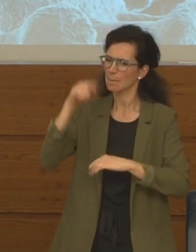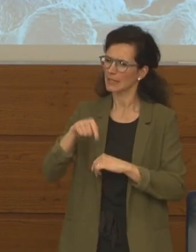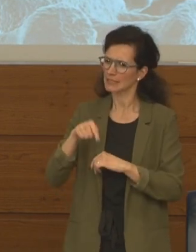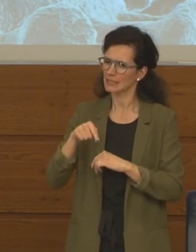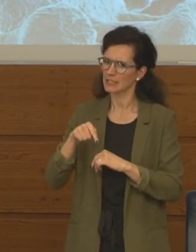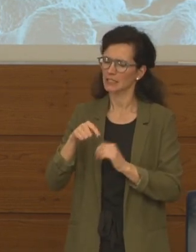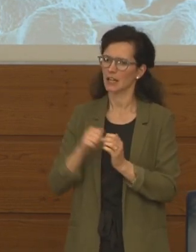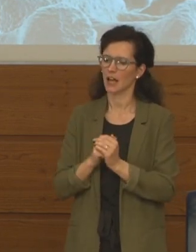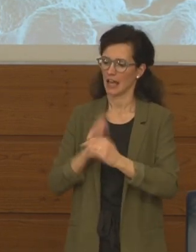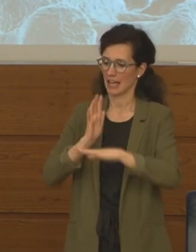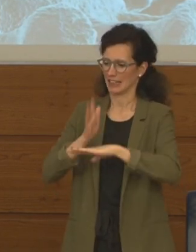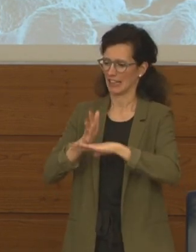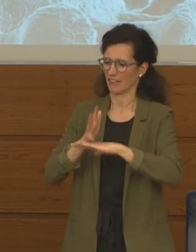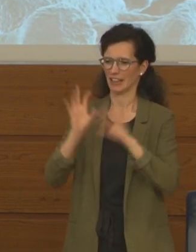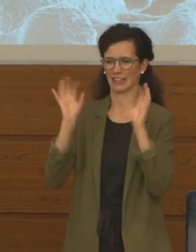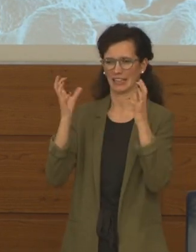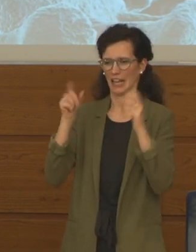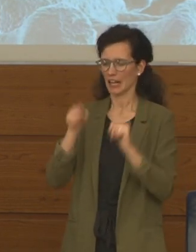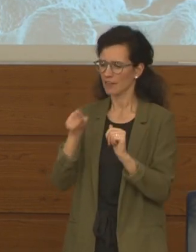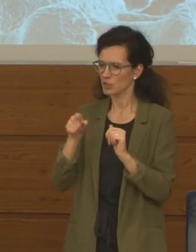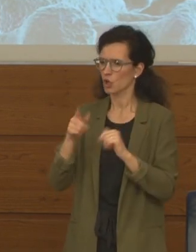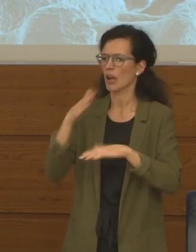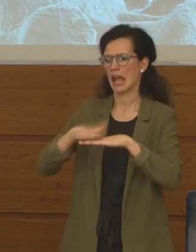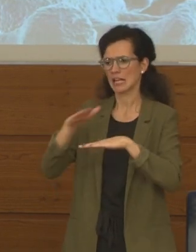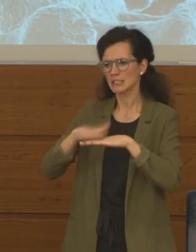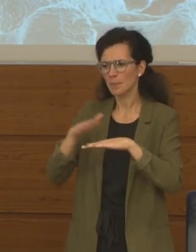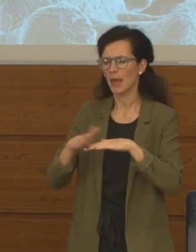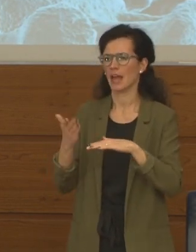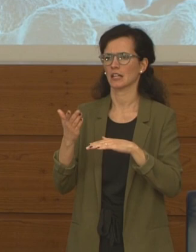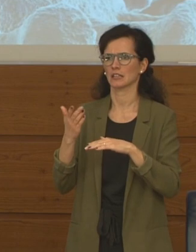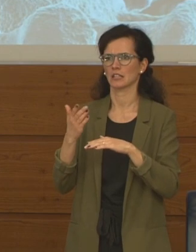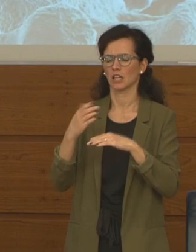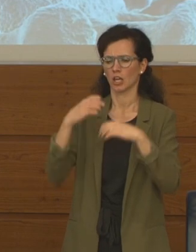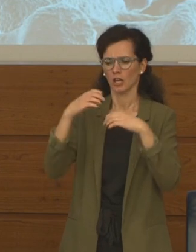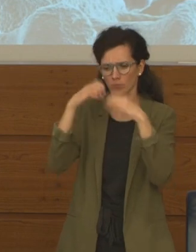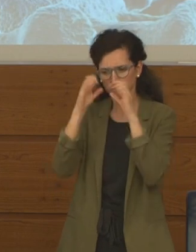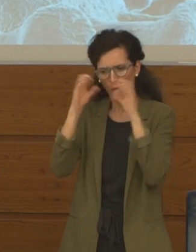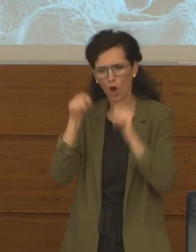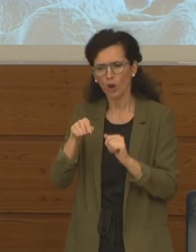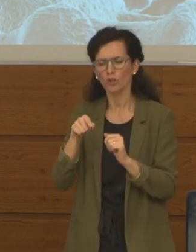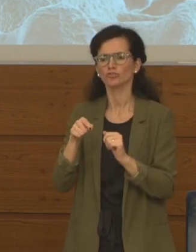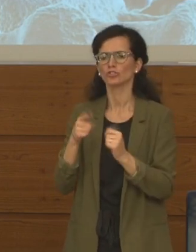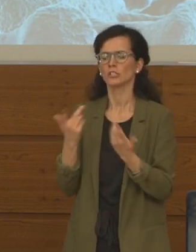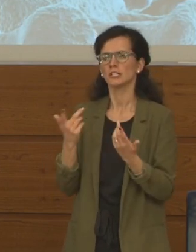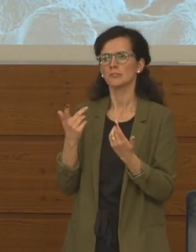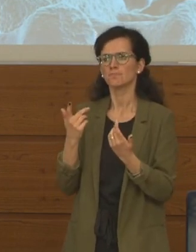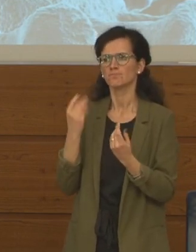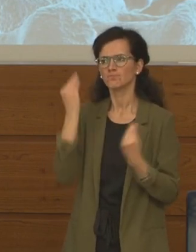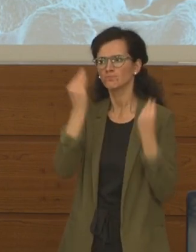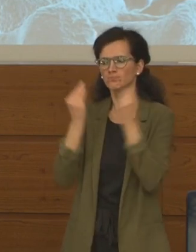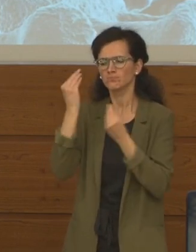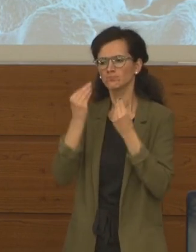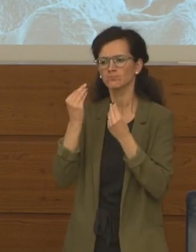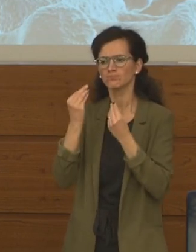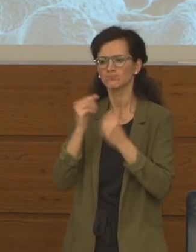interventi in TV di esperti virologi sostenevano anche la possibilità che il